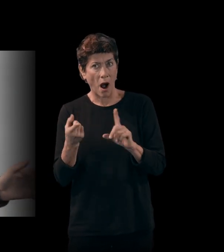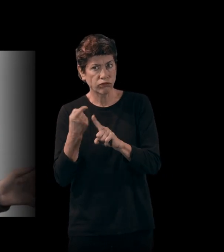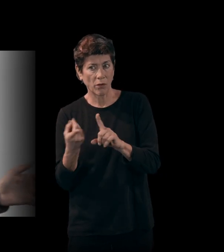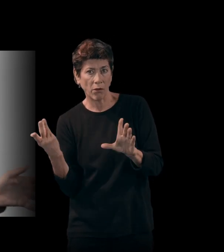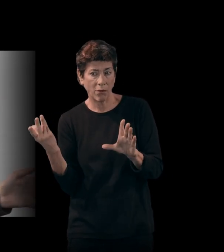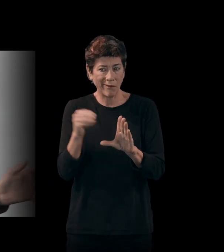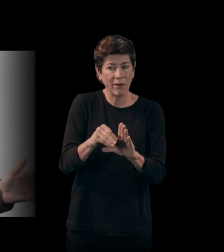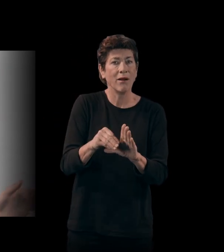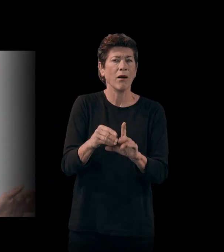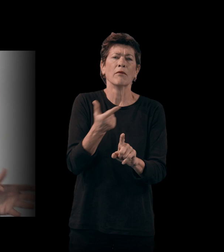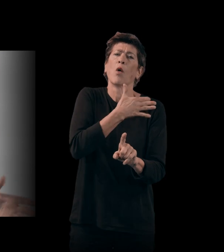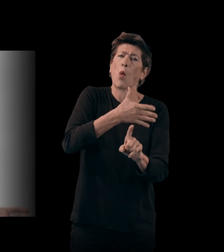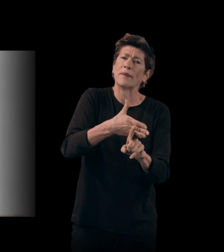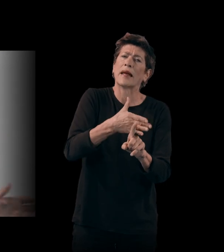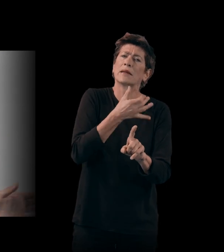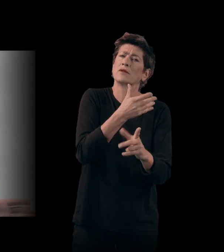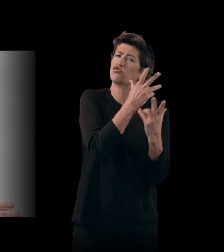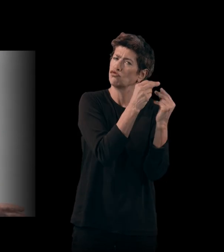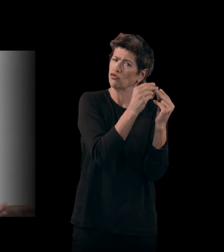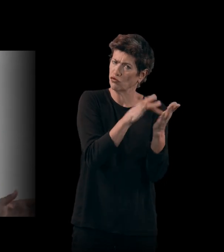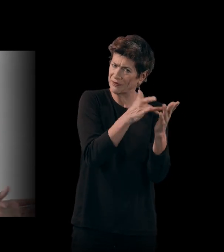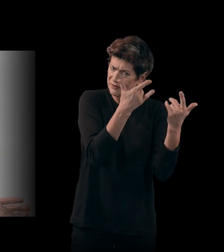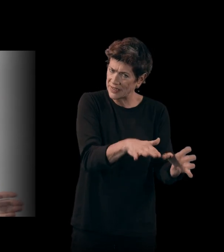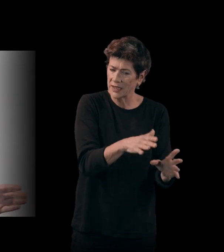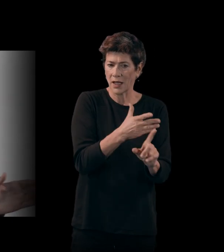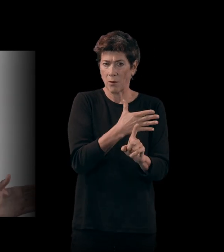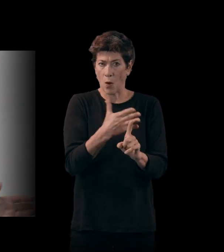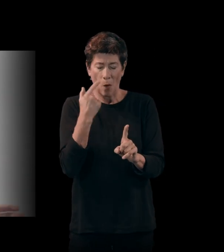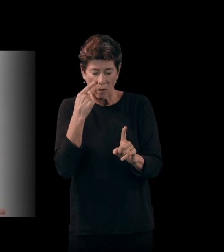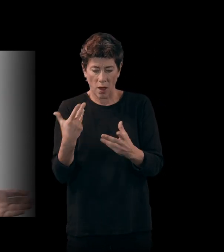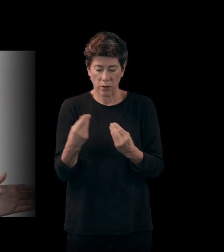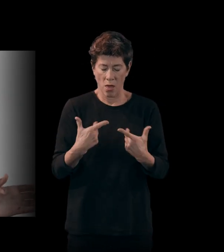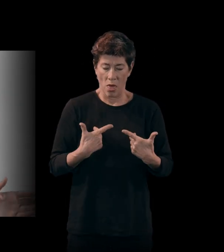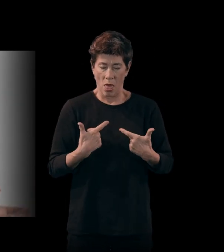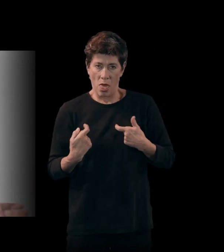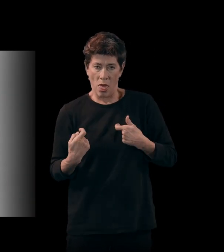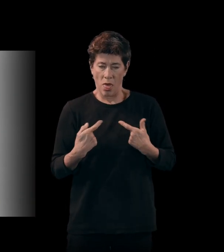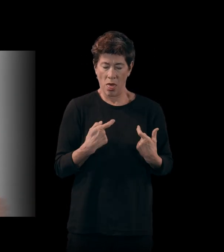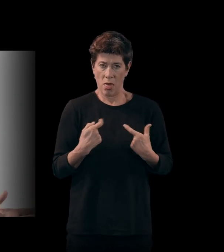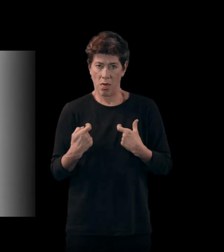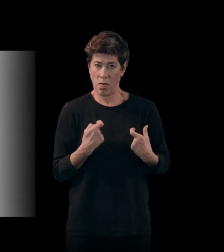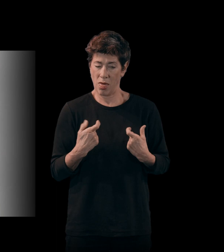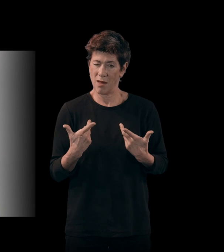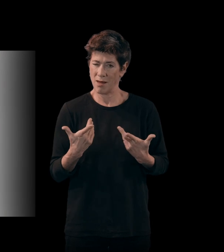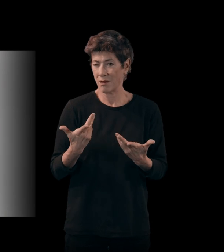dans les circonstances qu'on a vues, vous l'avez déjà un peu dit, mais on voit bien les tensions que ça peut produire. Sans doute qu'elles vous intéressent, en tant qu'auto-ethnographe,